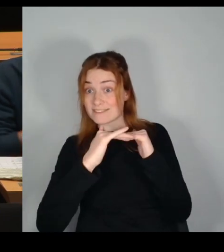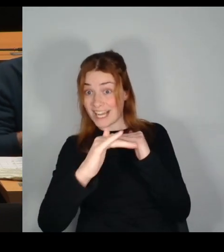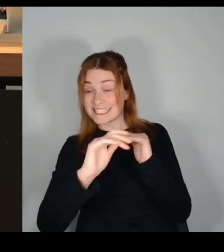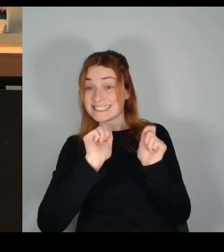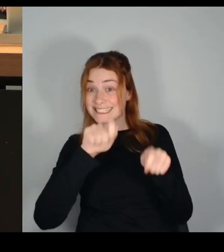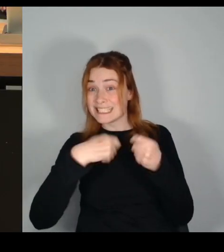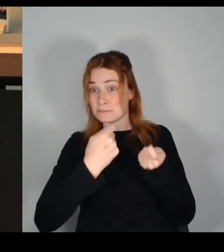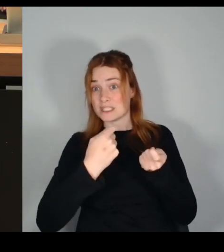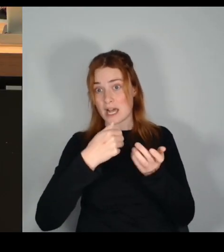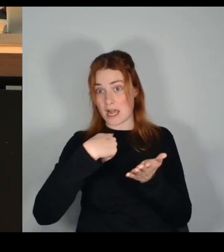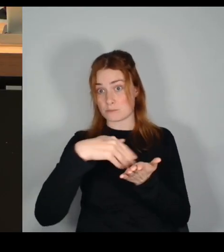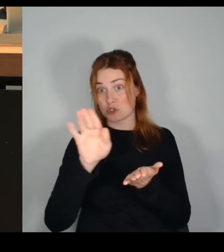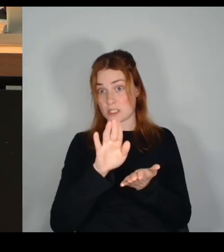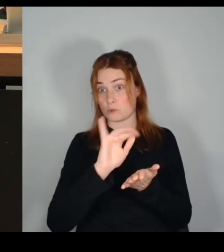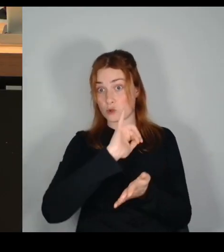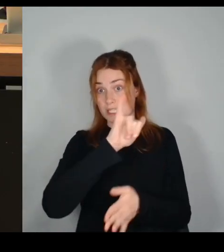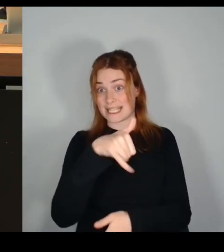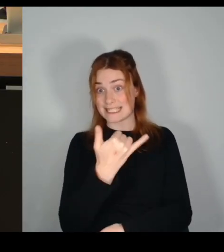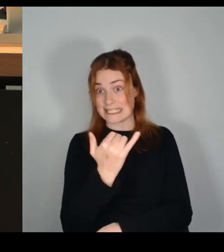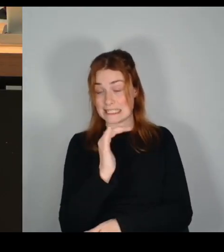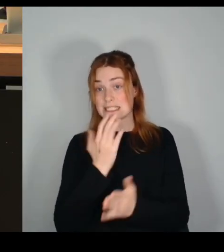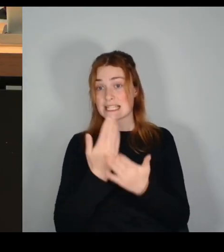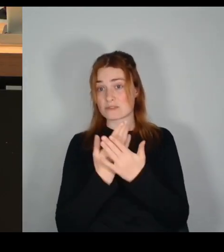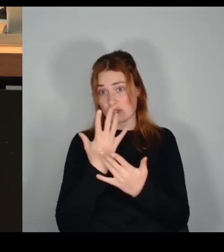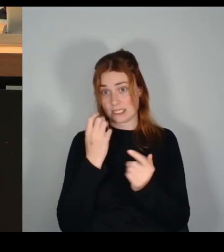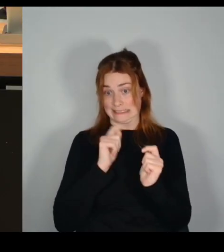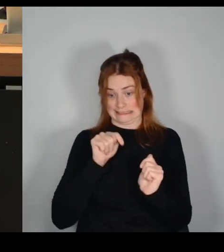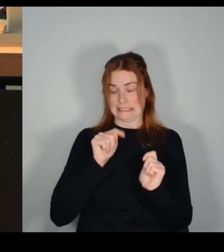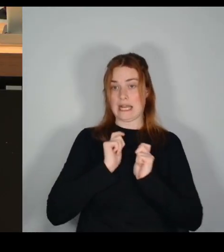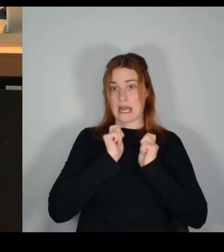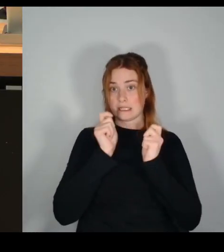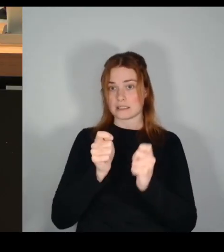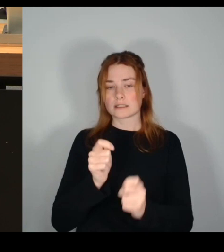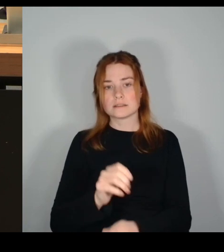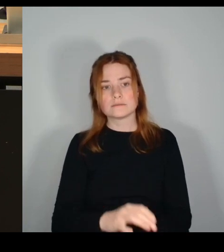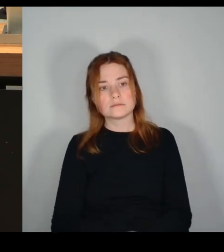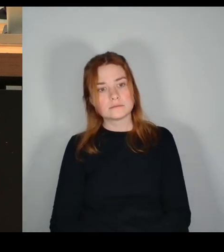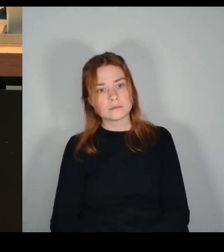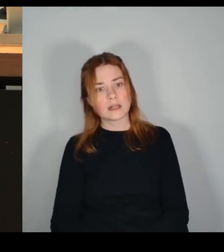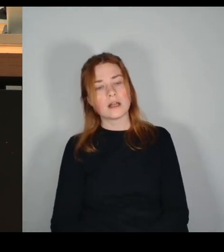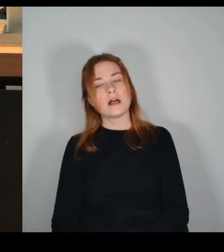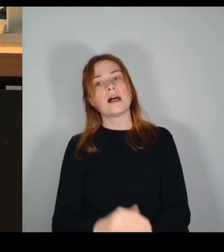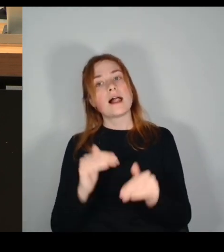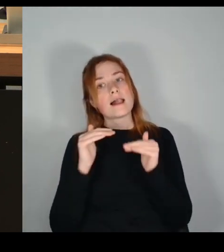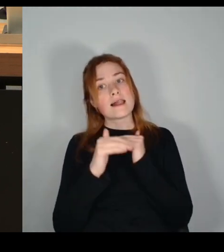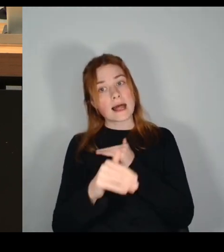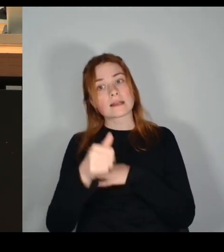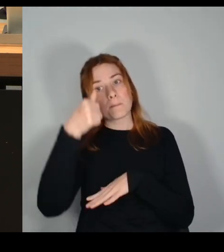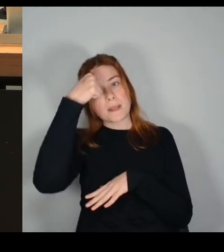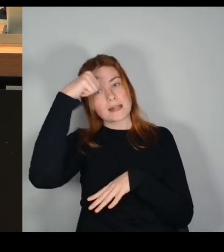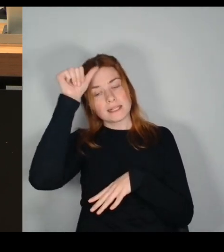Rückständigkeit für das Land Berlin. Dafür haben wir Verantwortung. Und dieser Verantwortung werden wir uneingeschränkt gerecht.